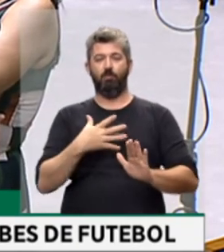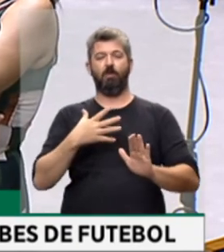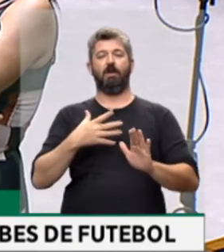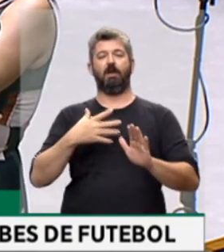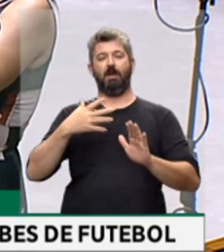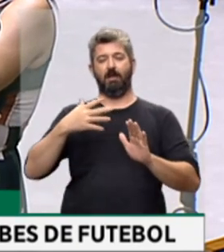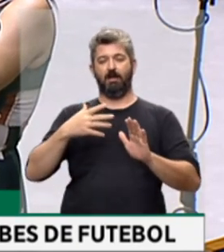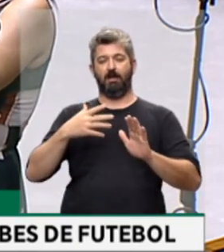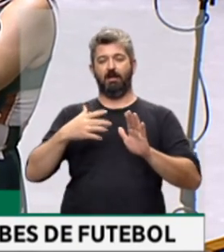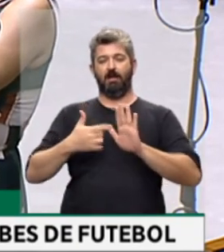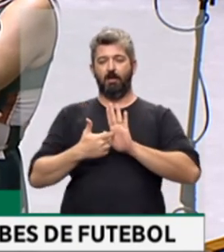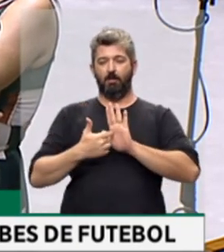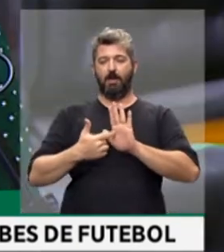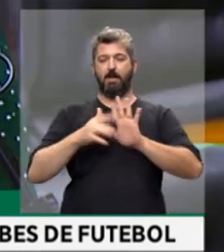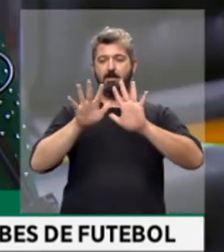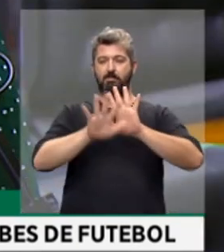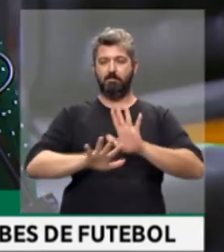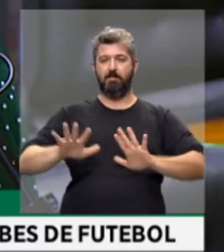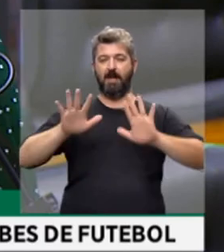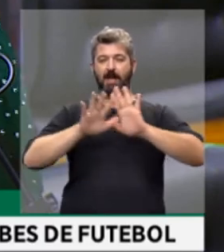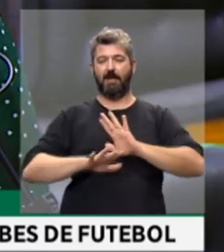BELÉM, EDMILSON RODRIGUES, RECÉM ELEITO QUE ESTÁ AQUI